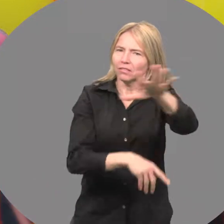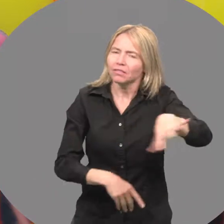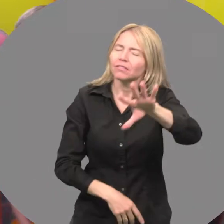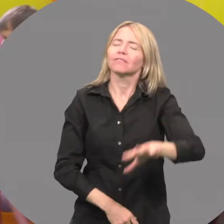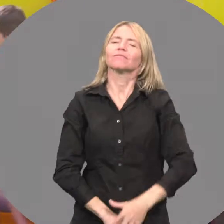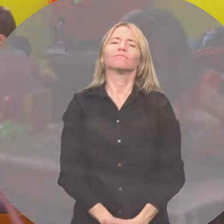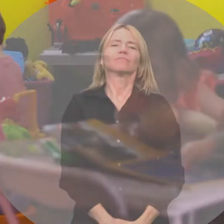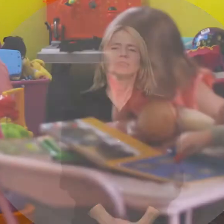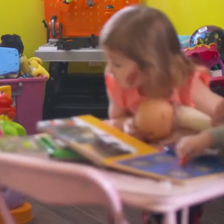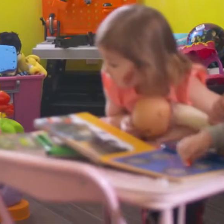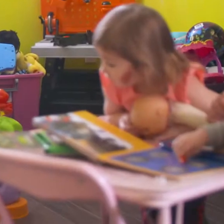Levi : Oh Wow! Sharon : Oh Wow!